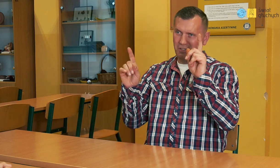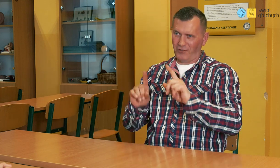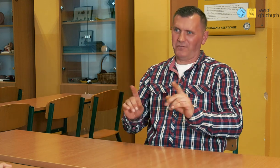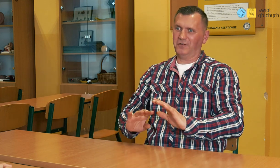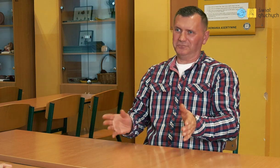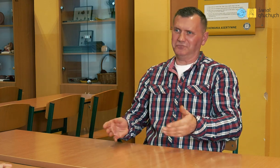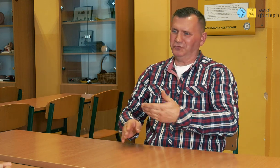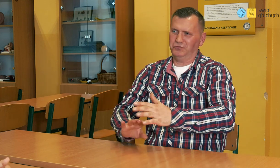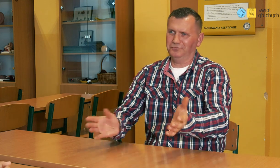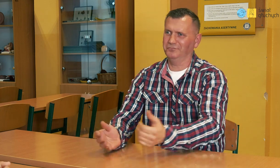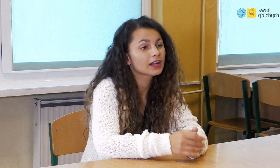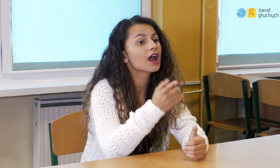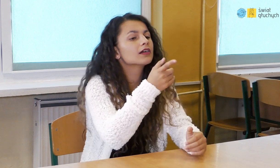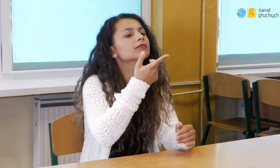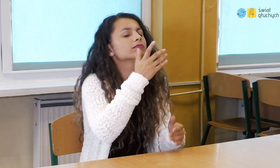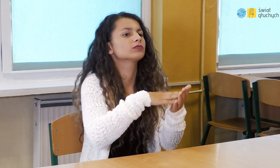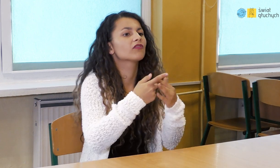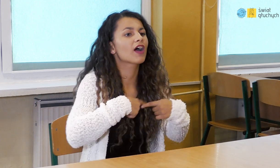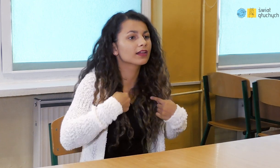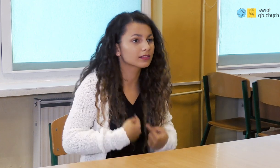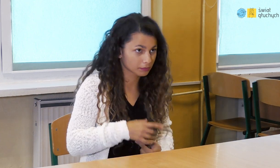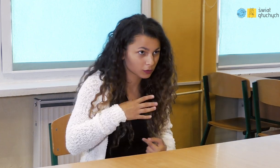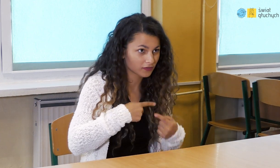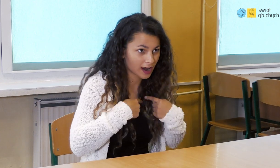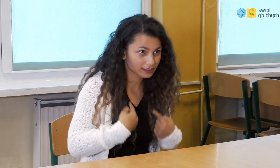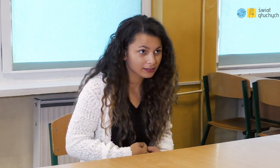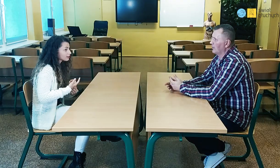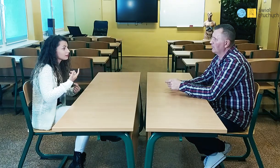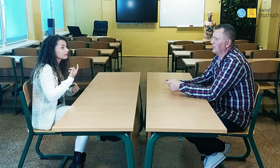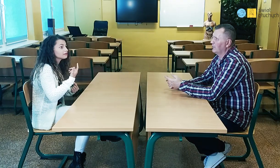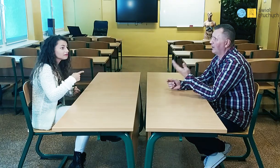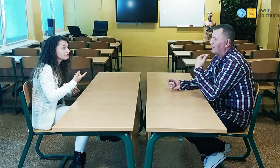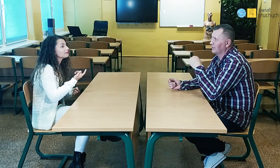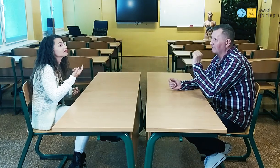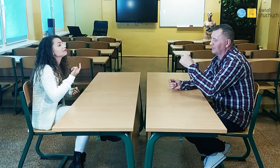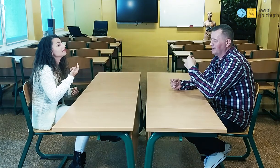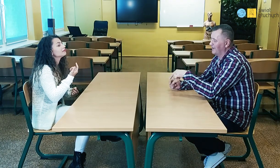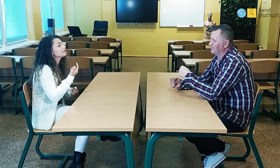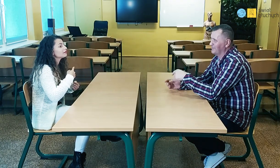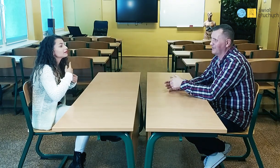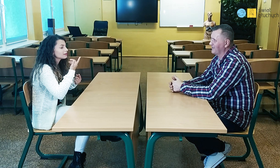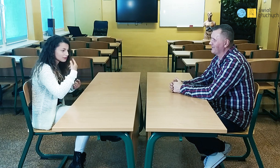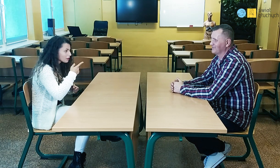W szkole zawodowej też. Mieliście walentynki? Walentynek? Za czasów komuny nie było takiego święta.